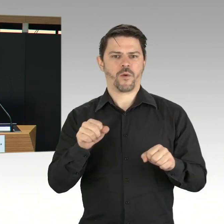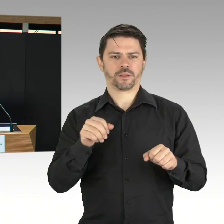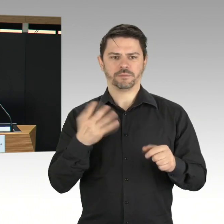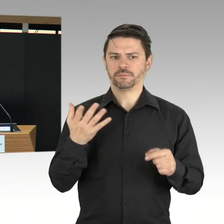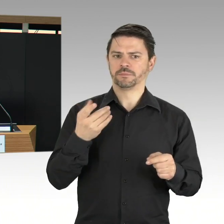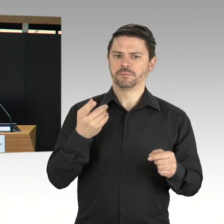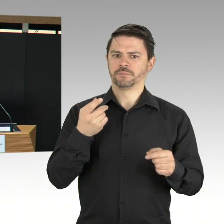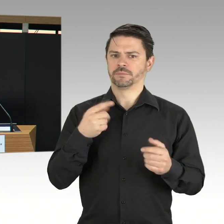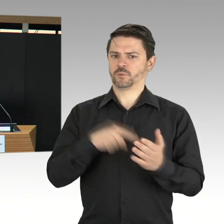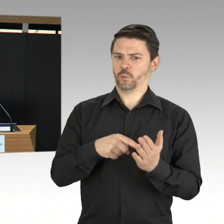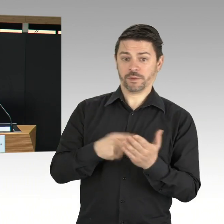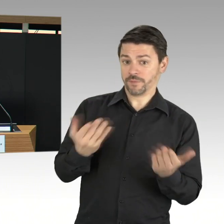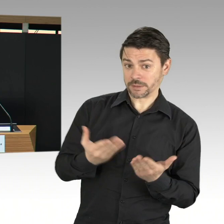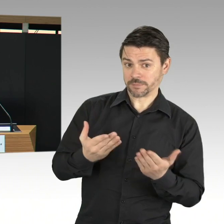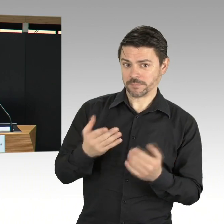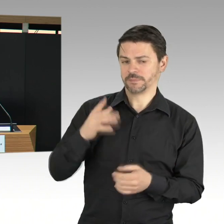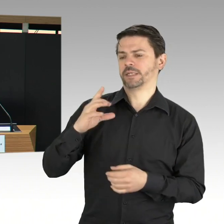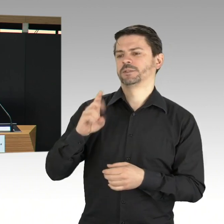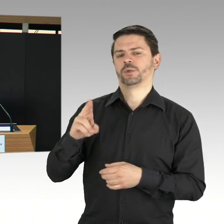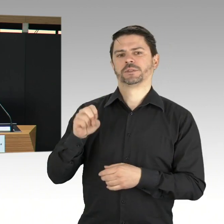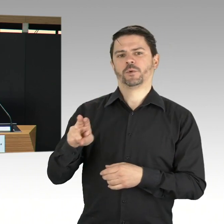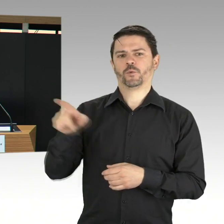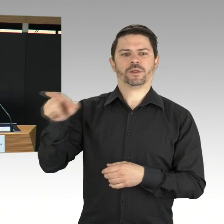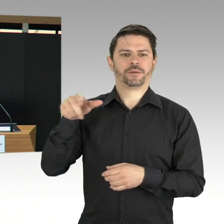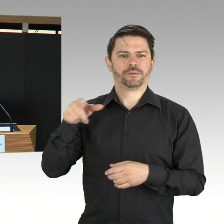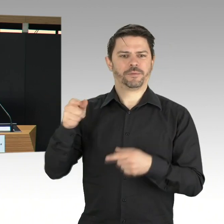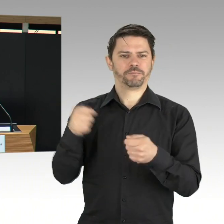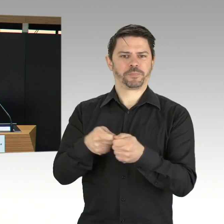Und ich bin stolz darauf, dass wir den Weg,